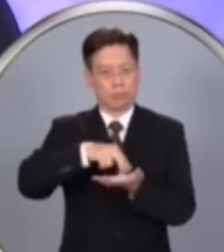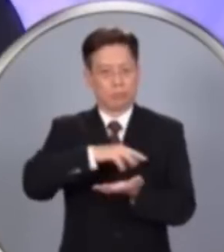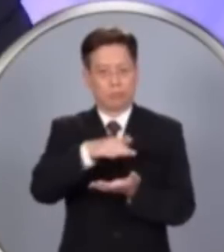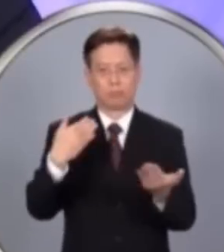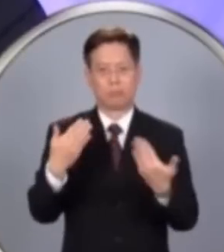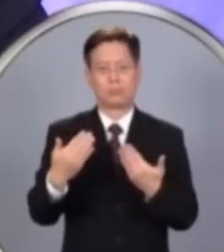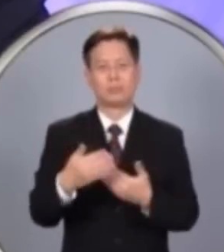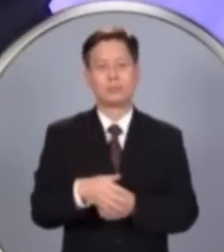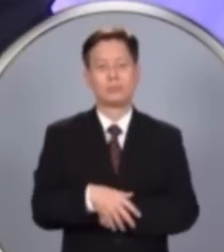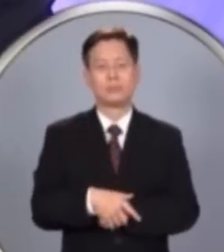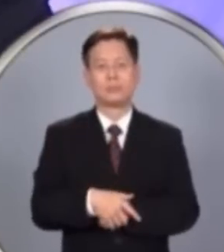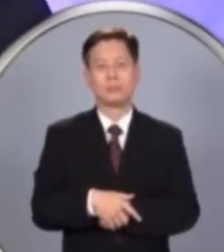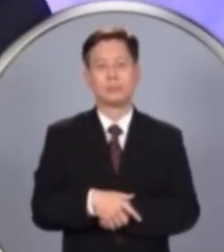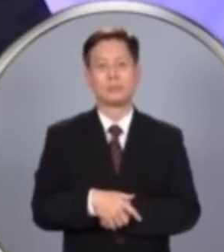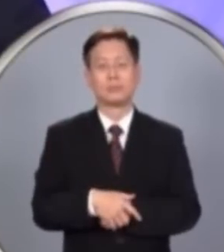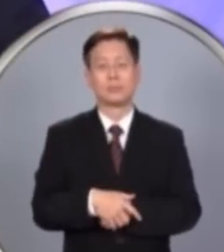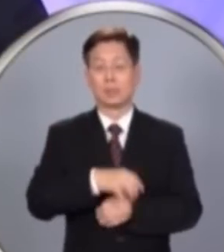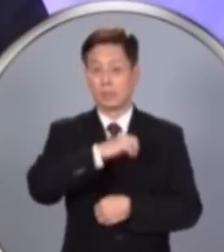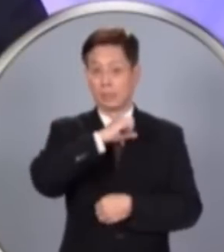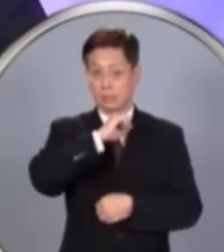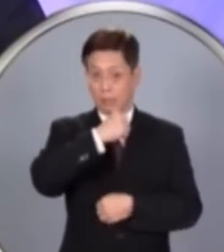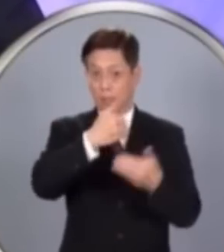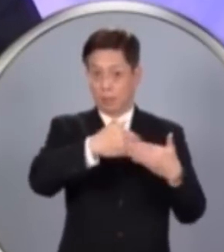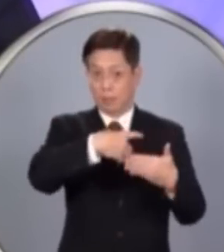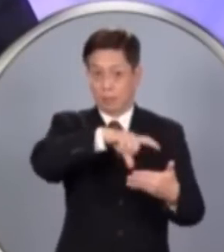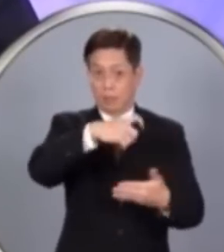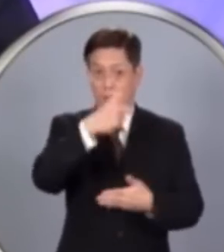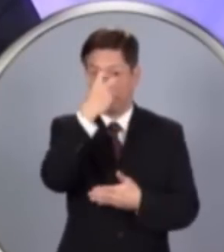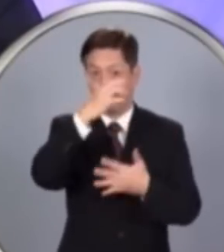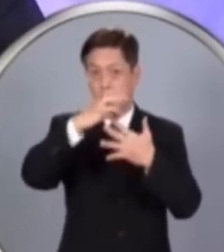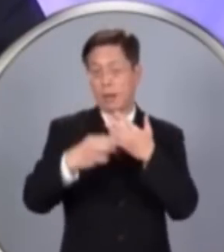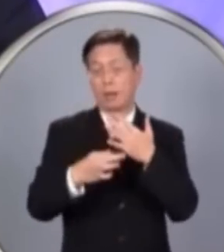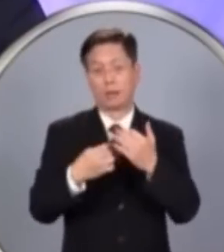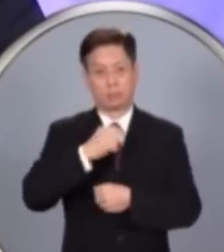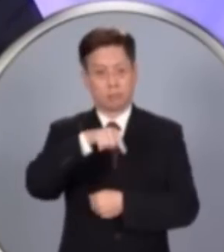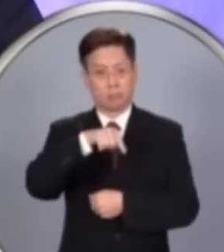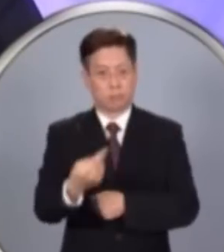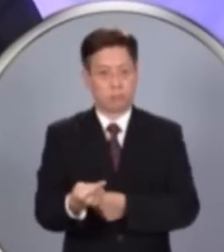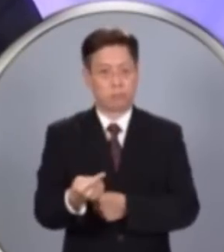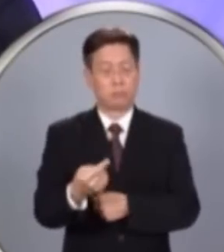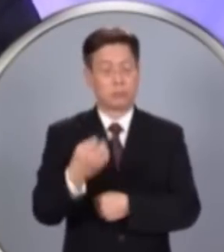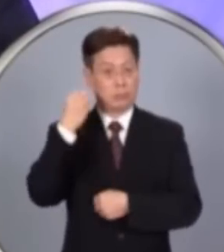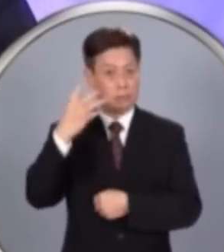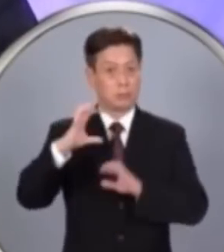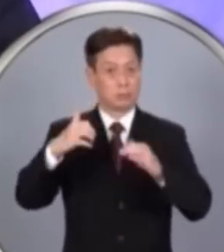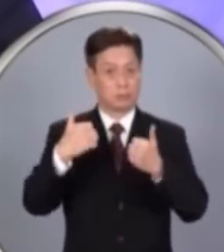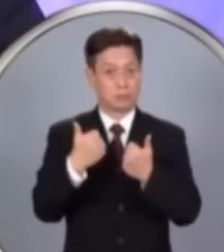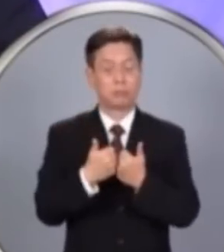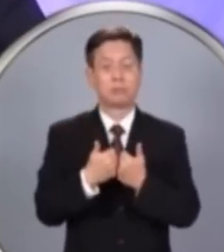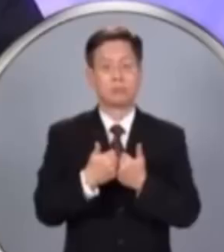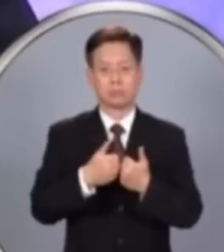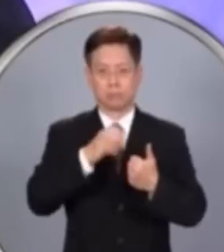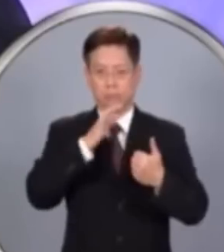我們會把兩岸監督條例 在下一個新的國會列為優先法案